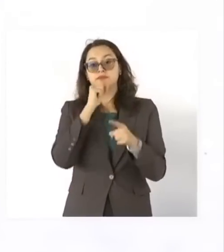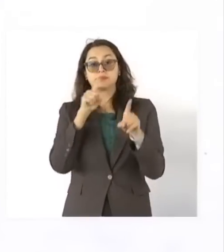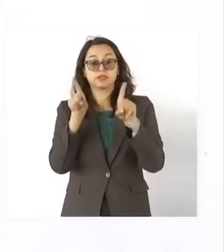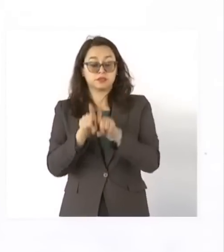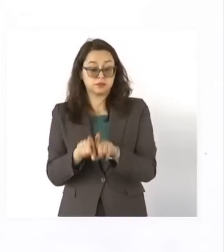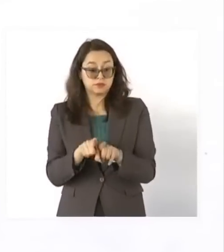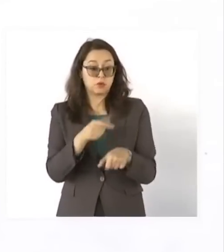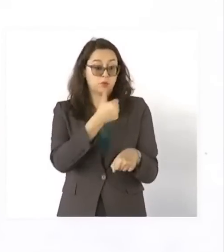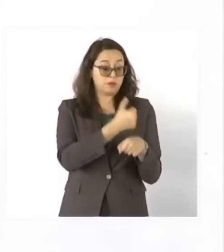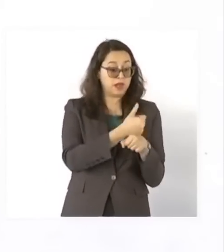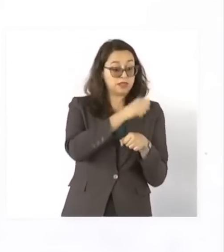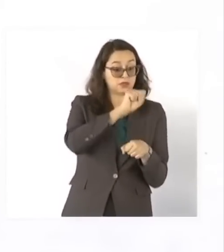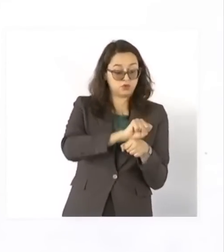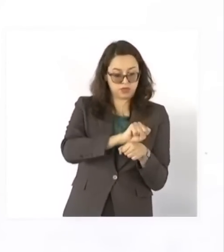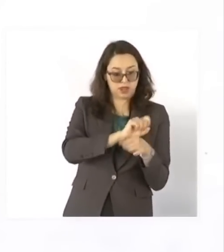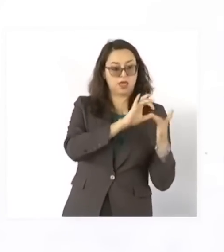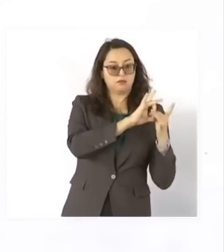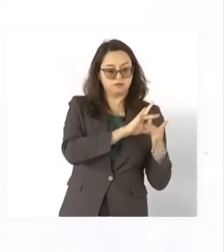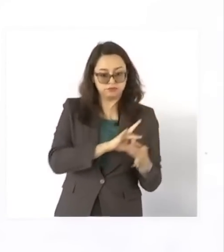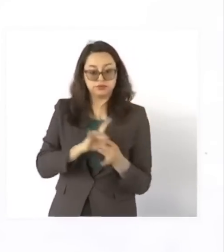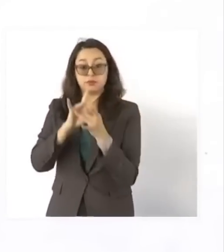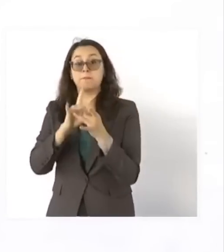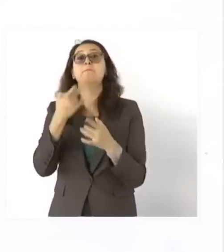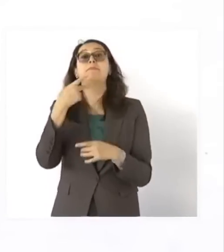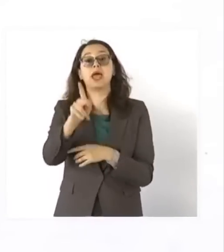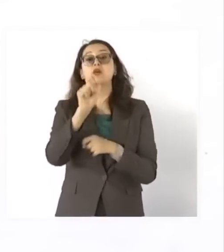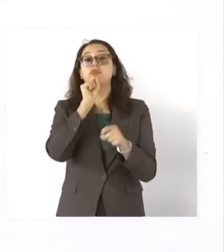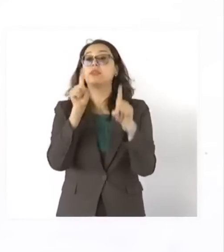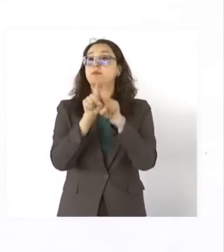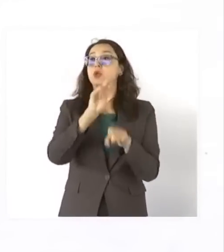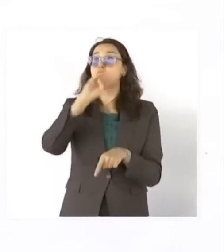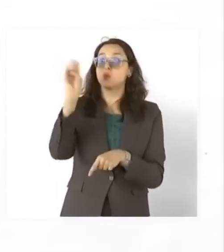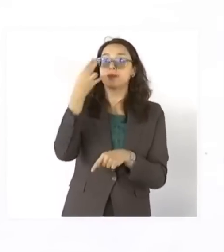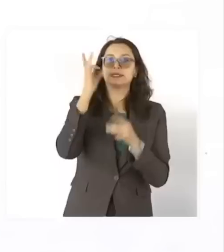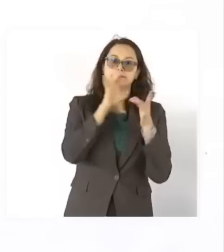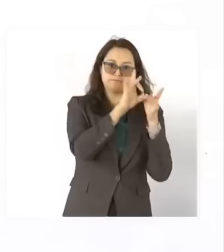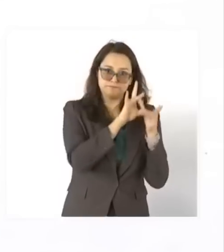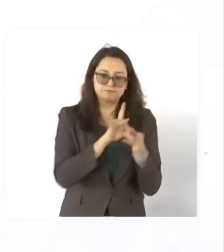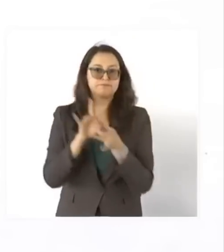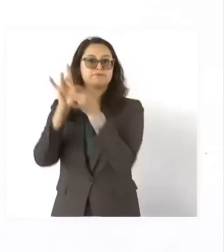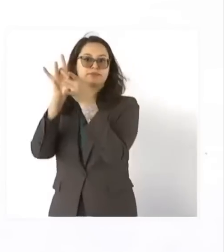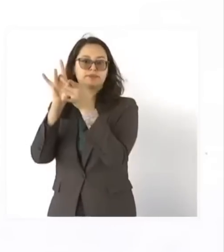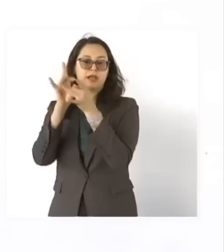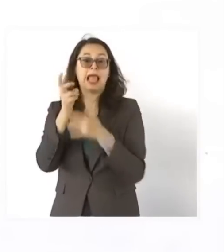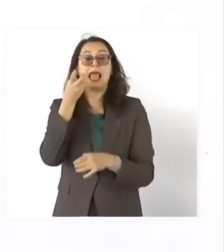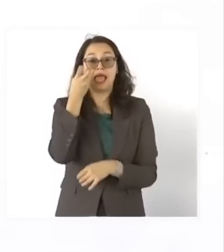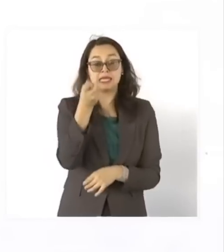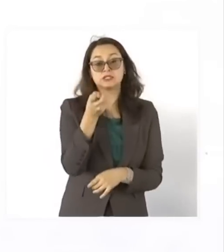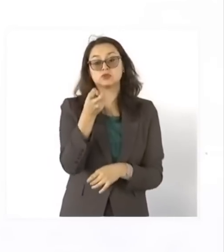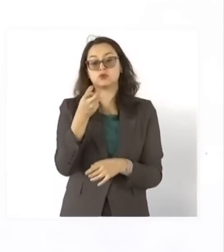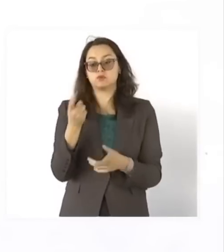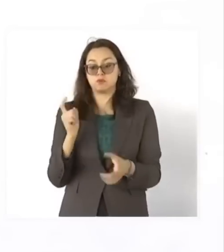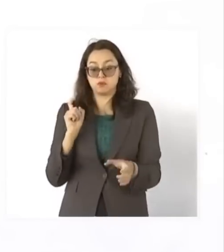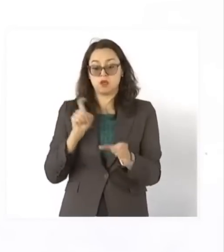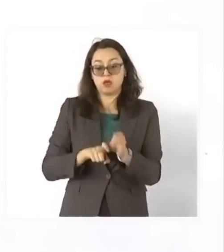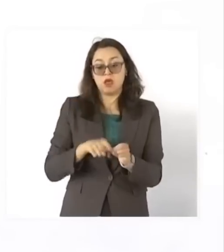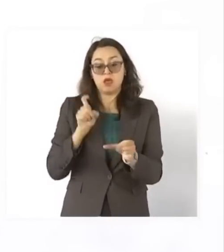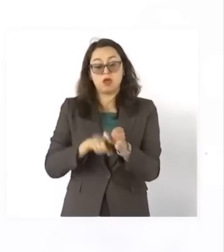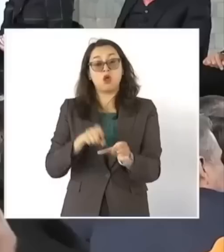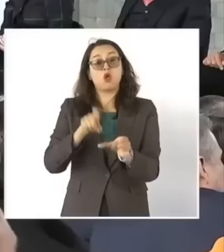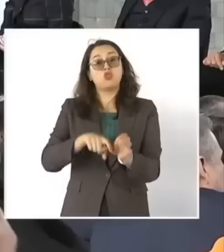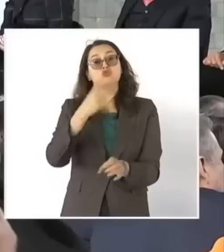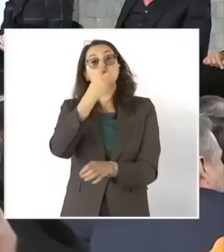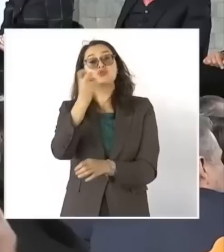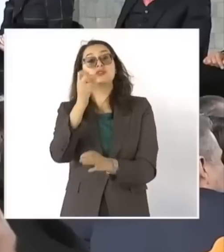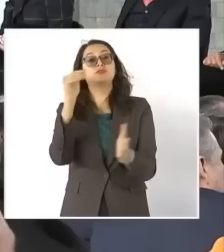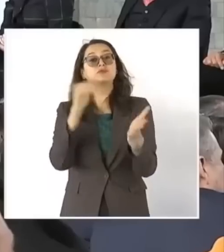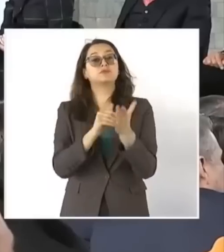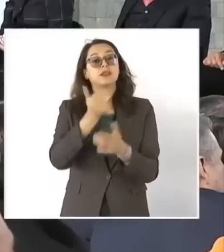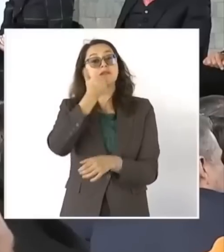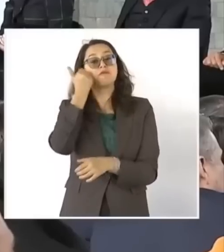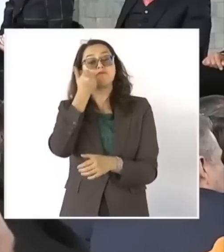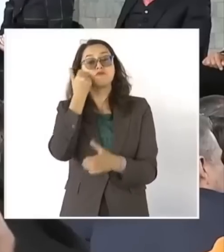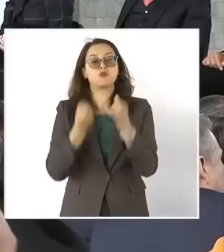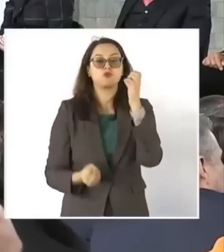superior Nuestro objetivo es tener 200.000 nuevos estudiantes en educación media superior y 330,000